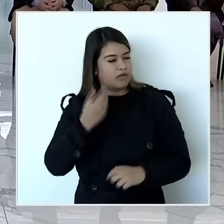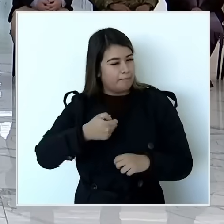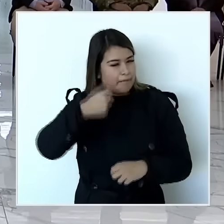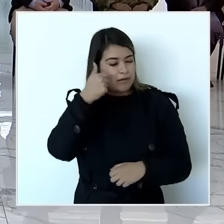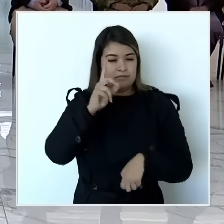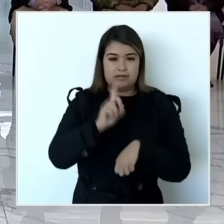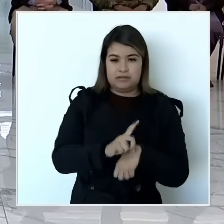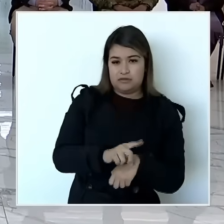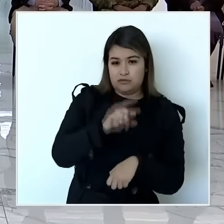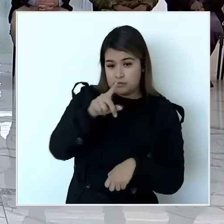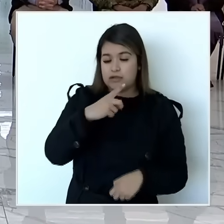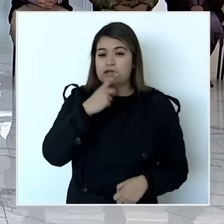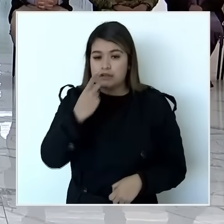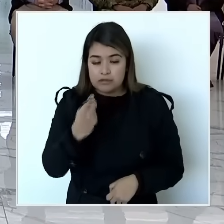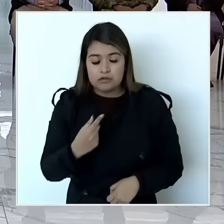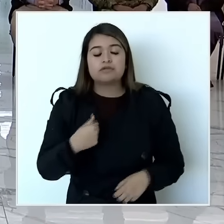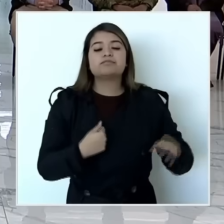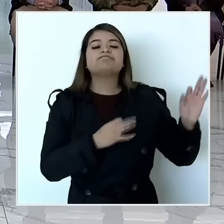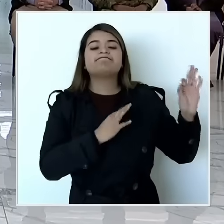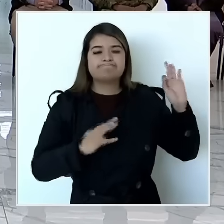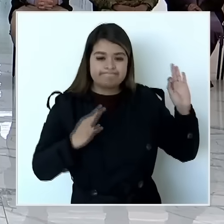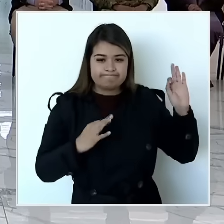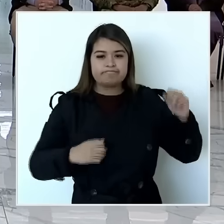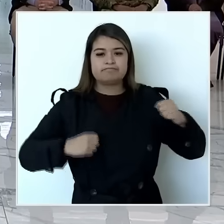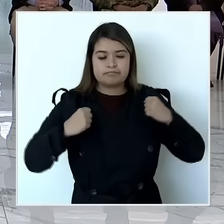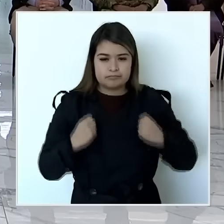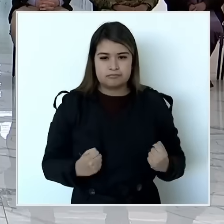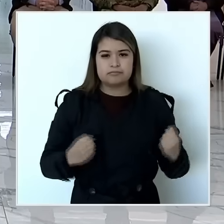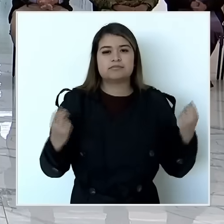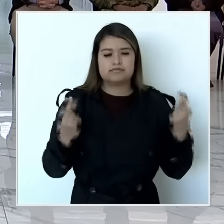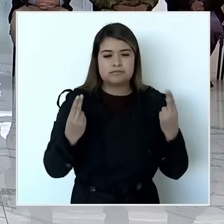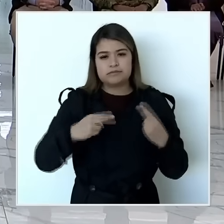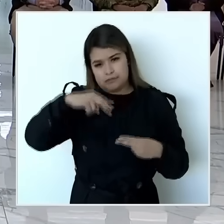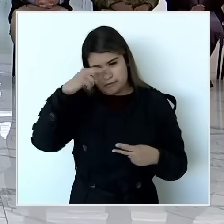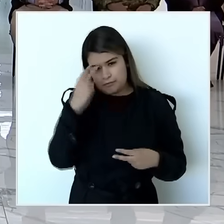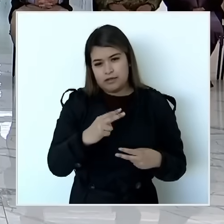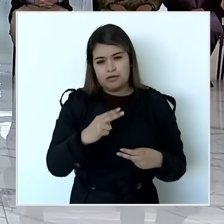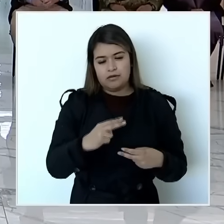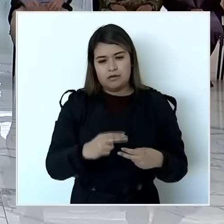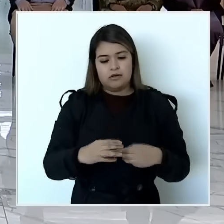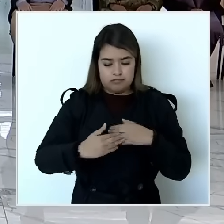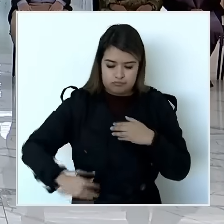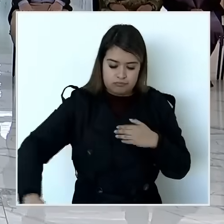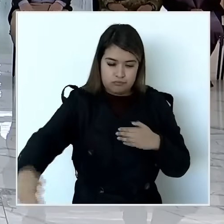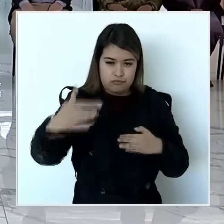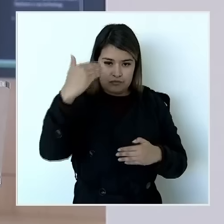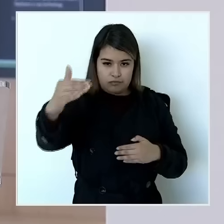hizo patente su compromiso por la seguridad y el desarrollo del país en beneficio de la población.